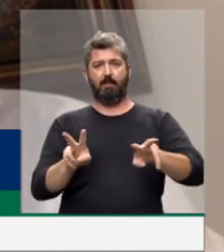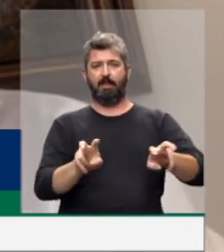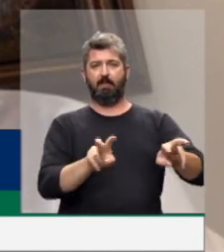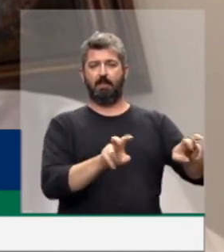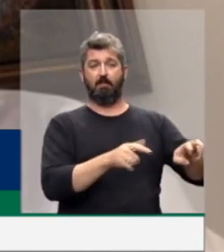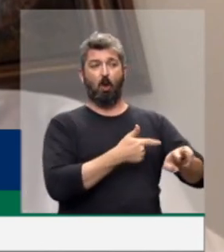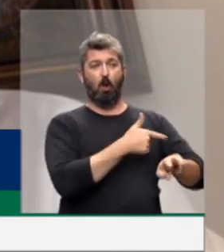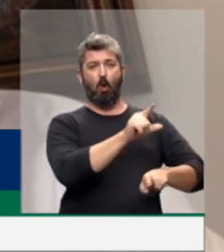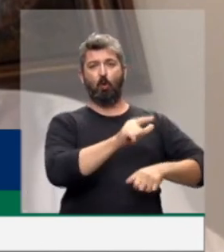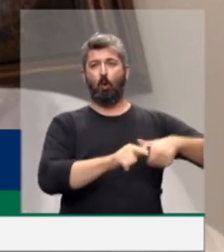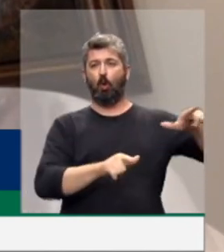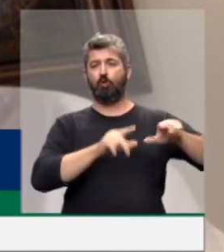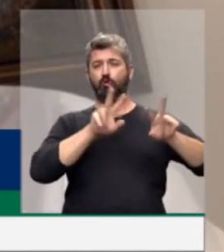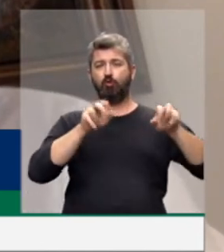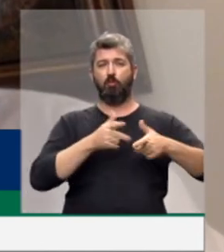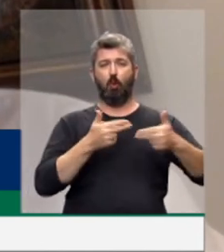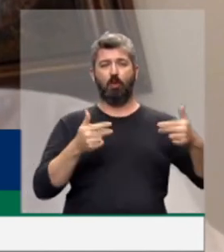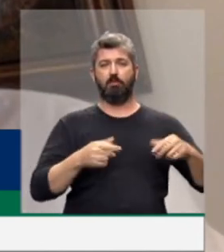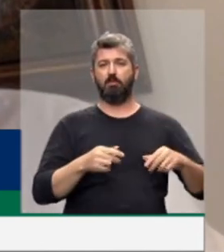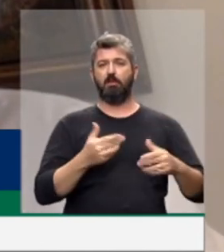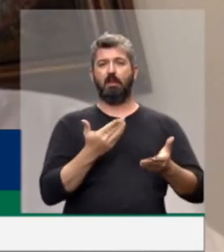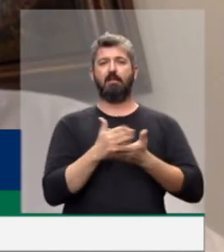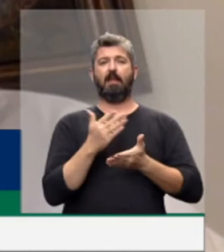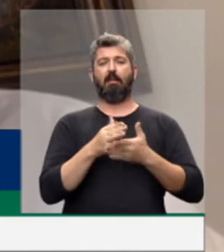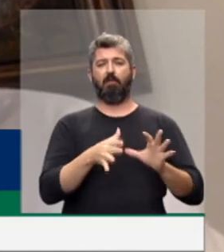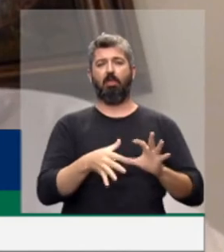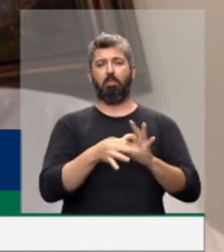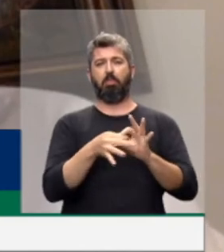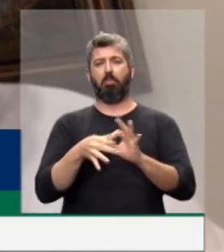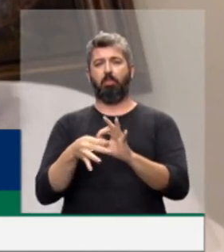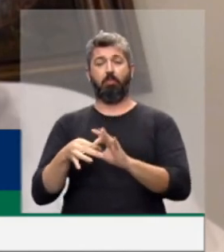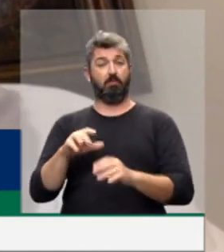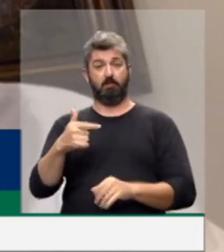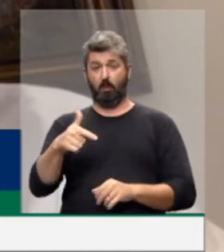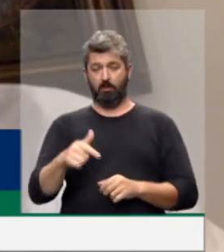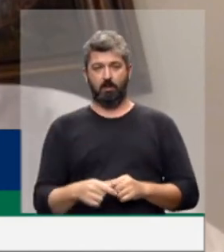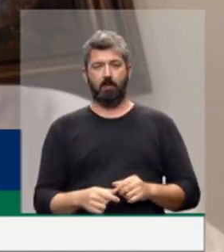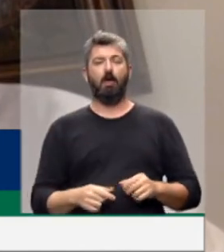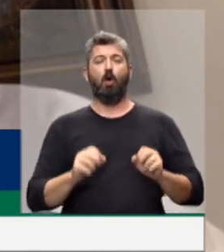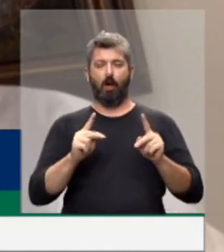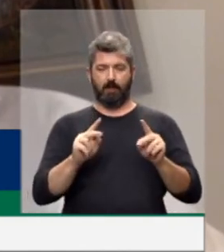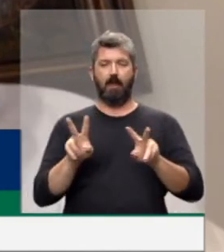TEMA DE SISTEMA ESTIMULAR ANGRA 3 FOI ACRESCIDA DE UMA DIVERSIDADE INCALCULÁVEL DE TEMAS, MUITAS VEZES DESCONEXOS